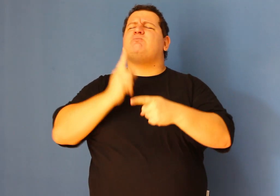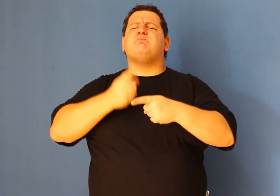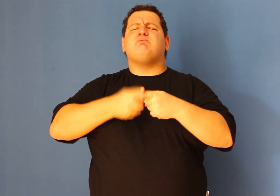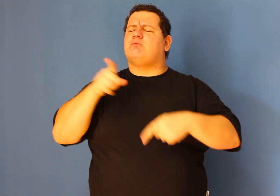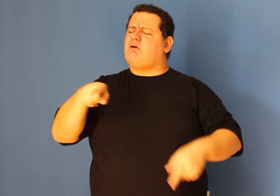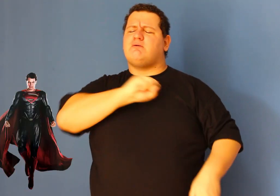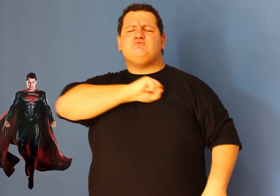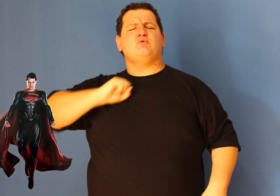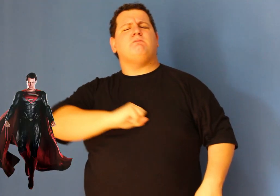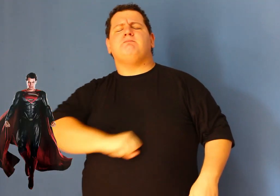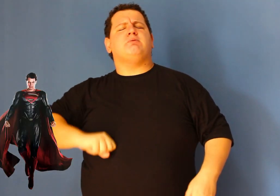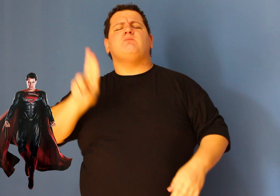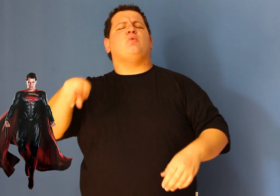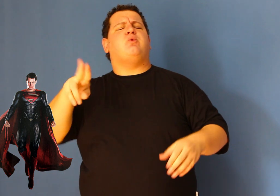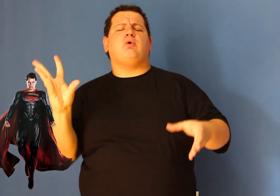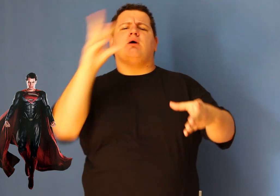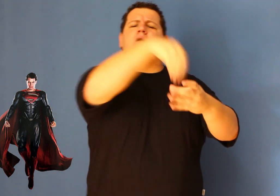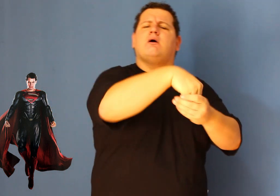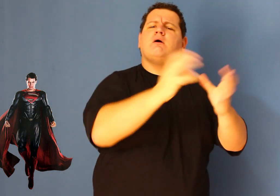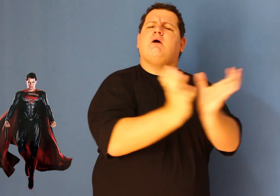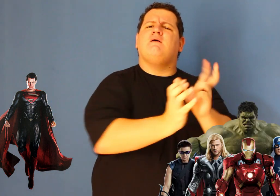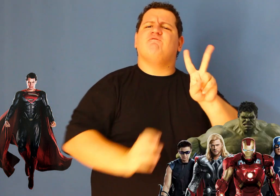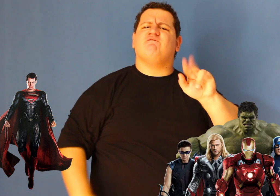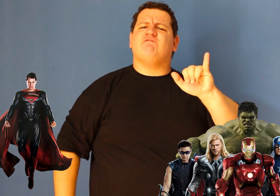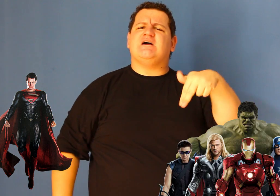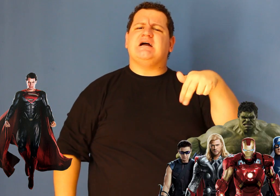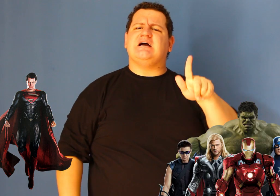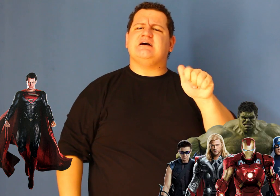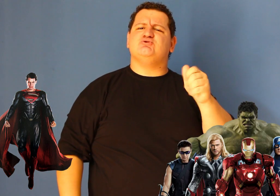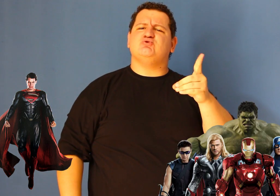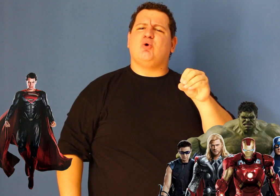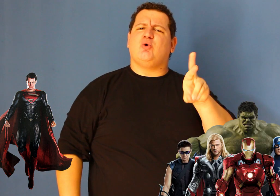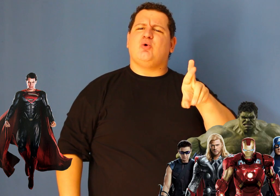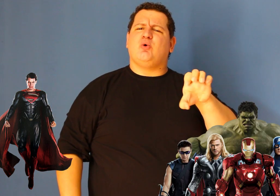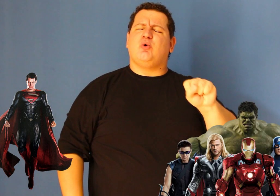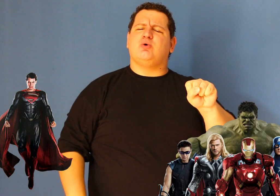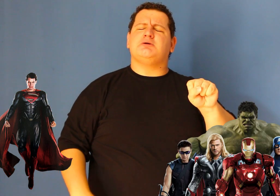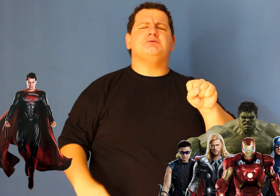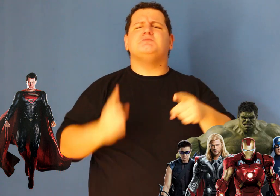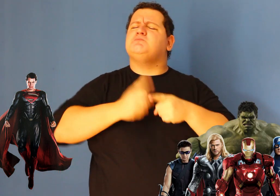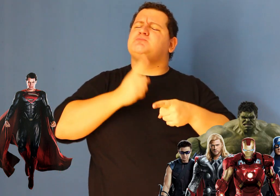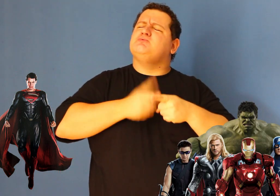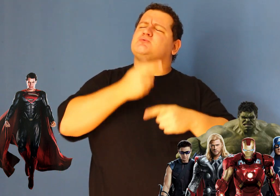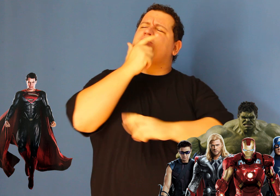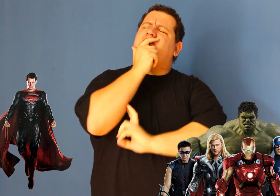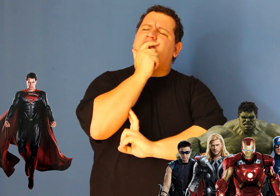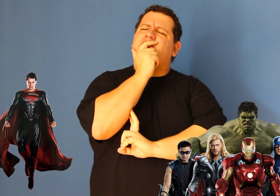Por que Superman não está com os Vingadores?